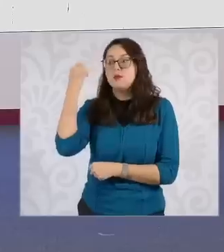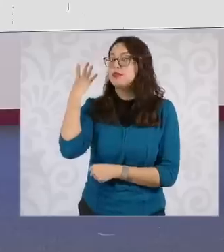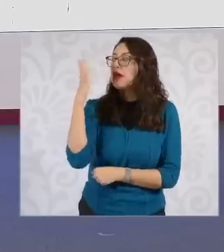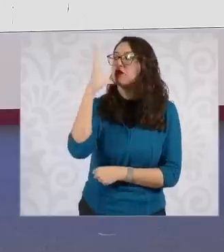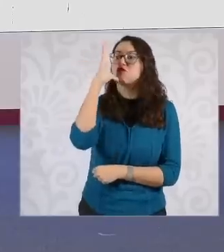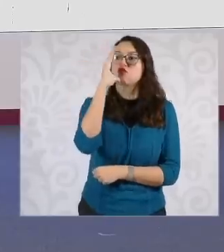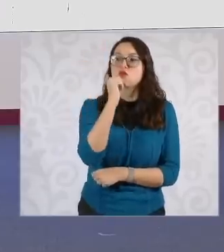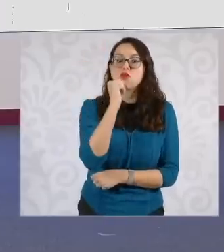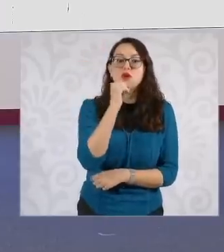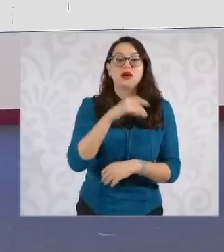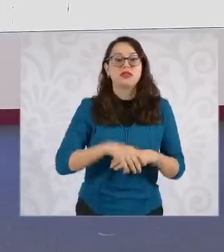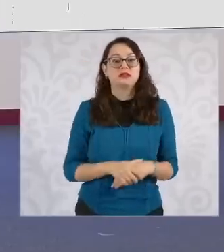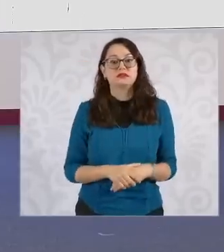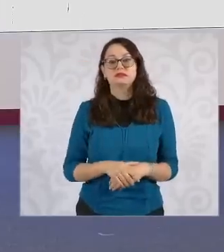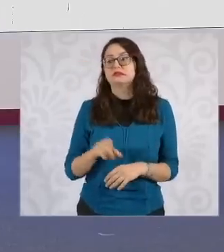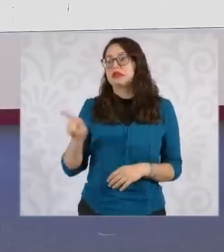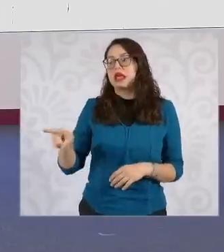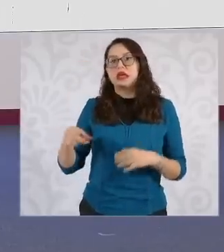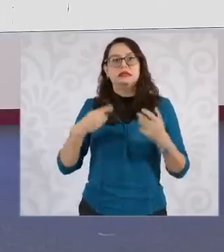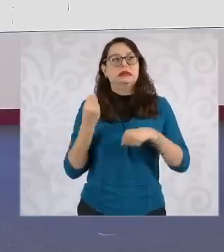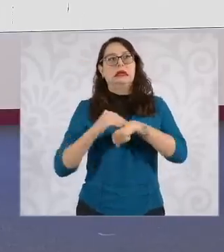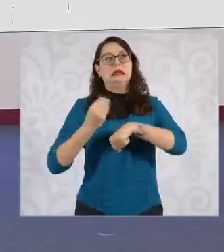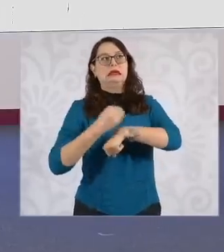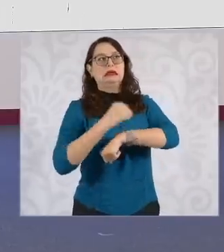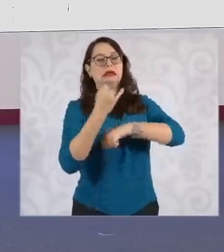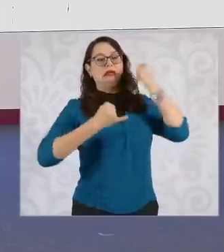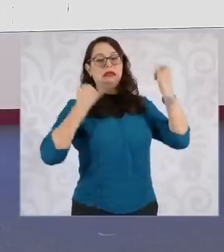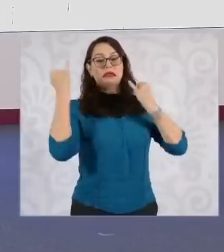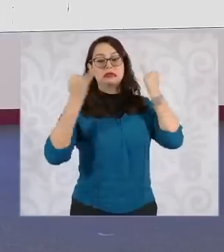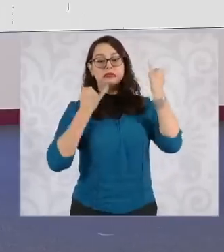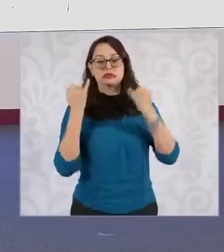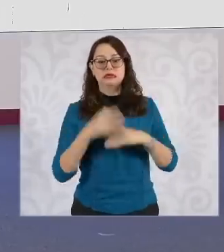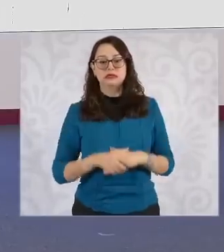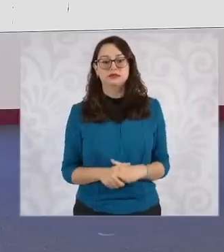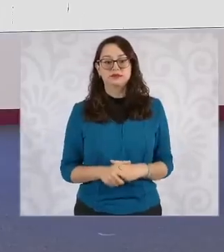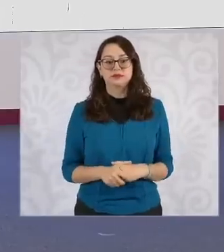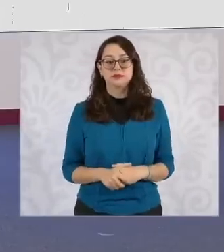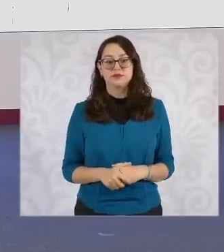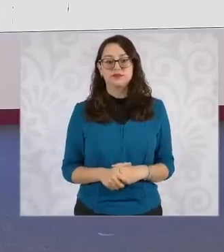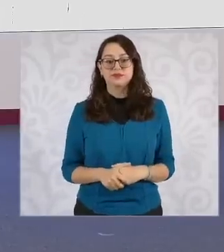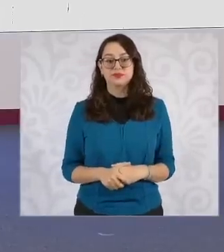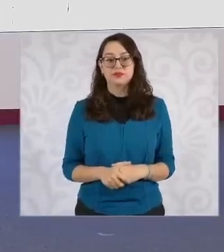extorsiona mata ciudad etcétera adelante mi política de seguridad